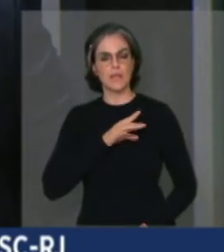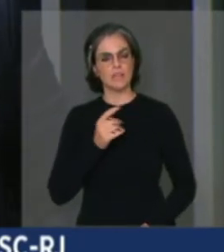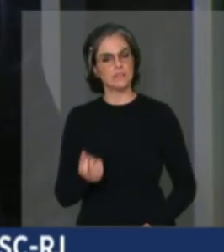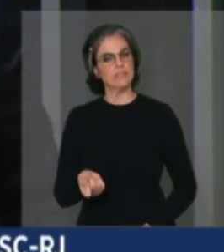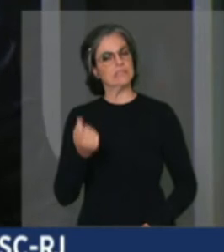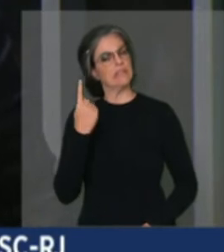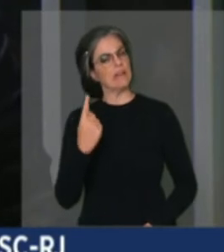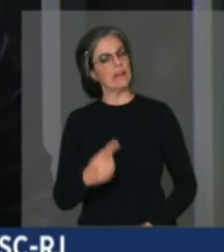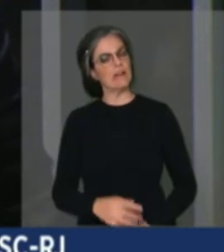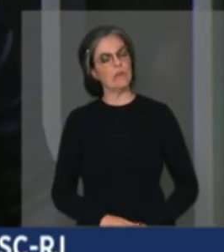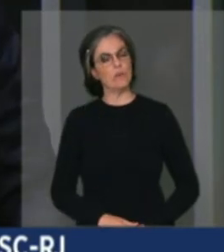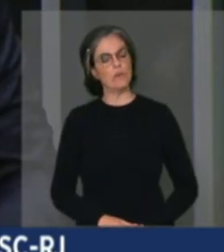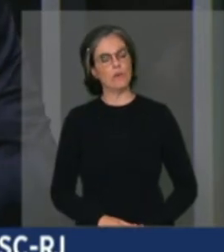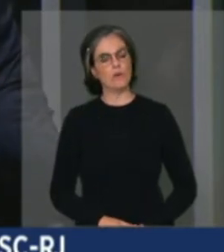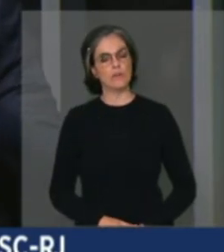VOCÊS ESTÁ ESTRANHO DEMAIS. EU ACHO QUE VOCÊS ESTÃO